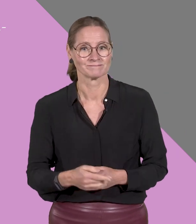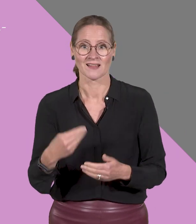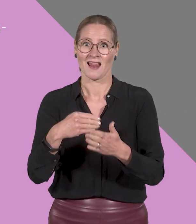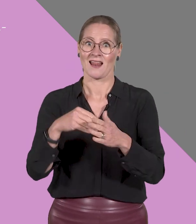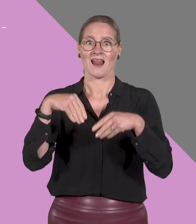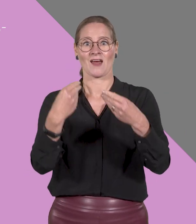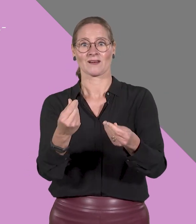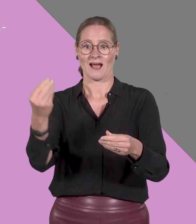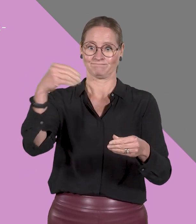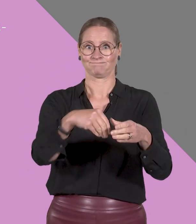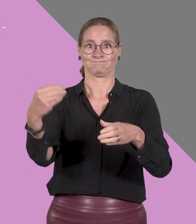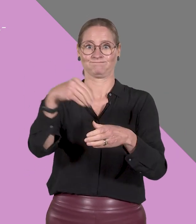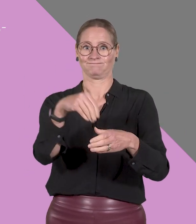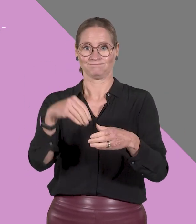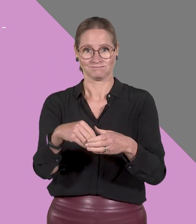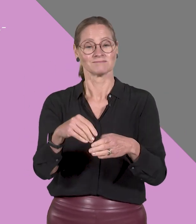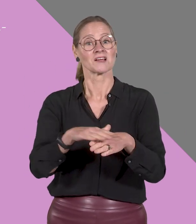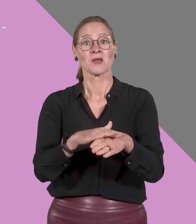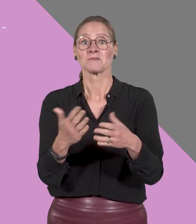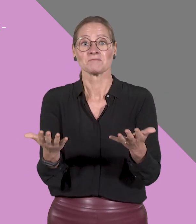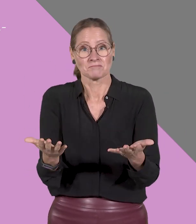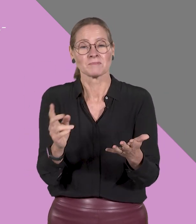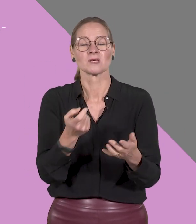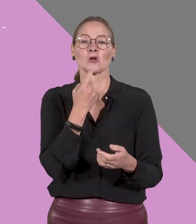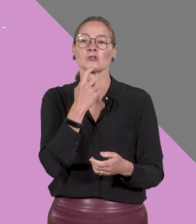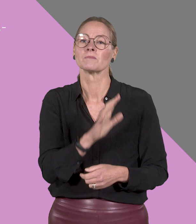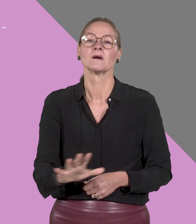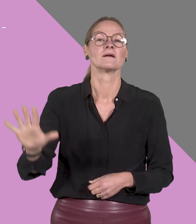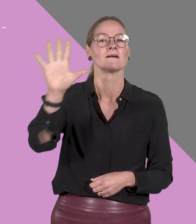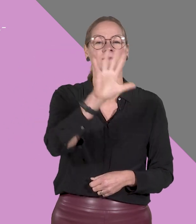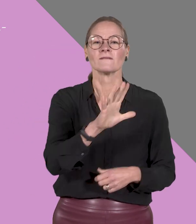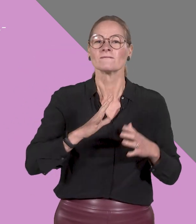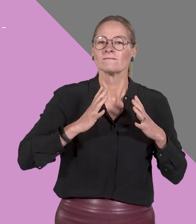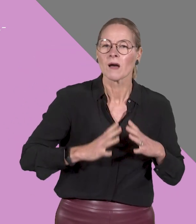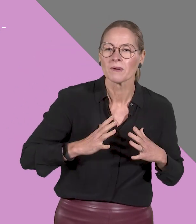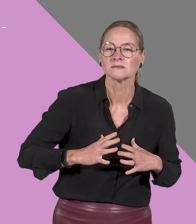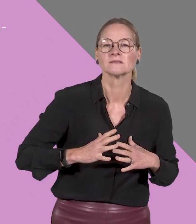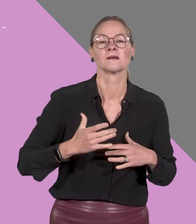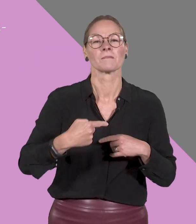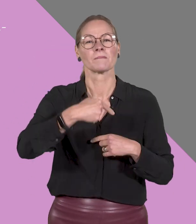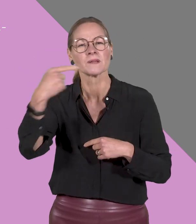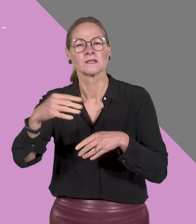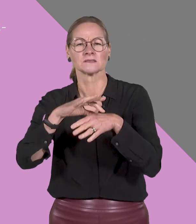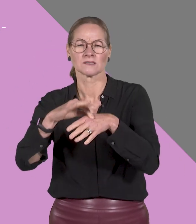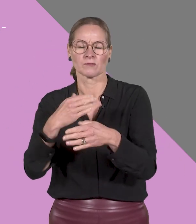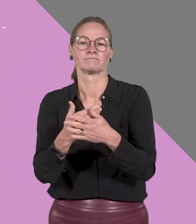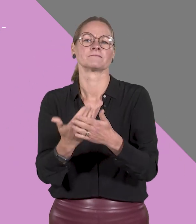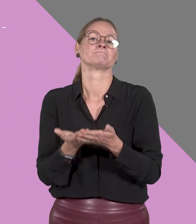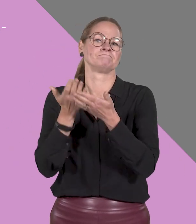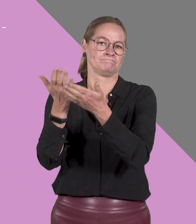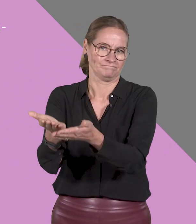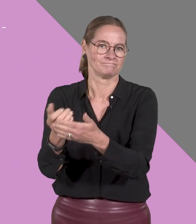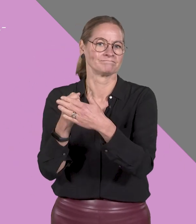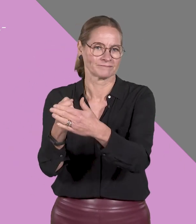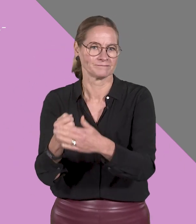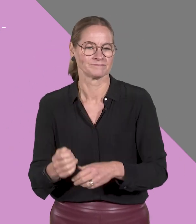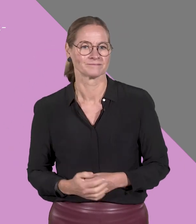Lahjoitukset käytetään kotimaan vammaisten ja pitkäaikaissairaiden hyväksi.